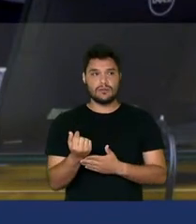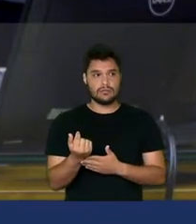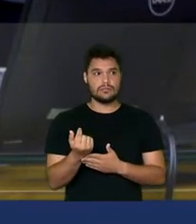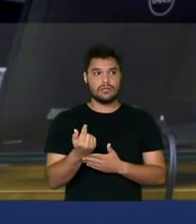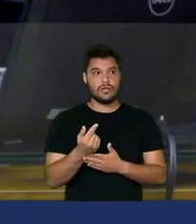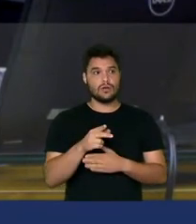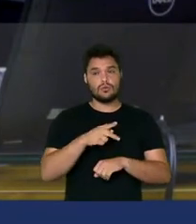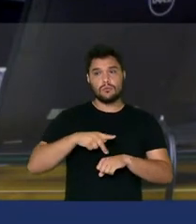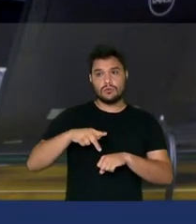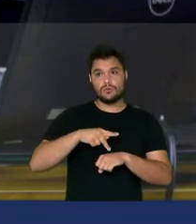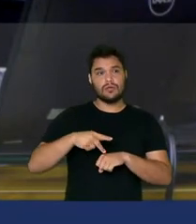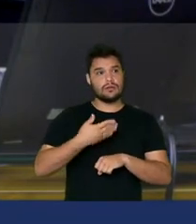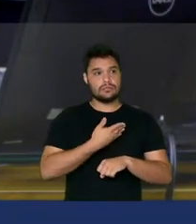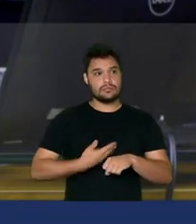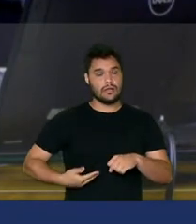PROJETO COMPLEMENTAR 7121 QUE DISPÕE PROCESSO O APOIO